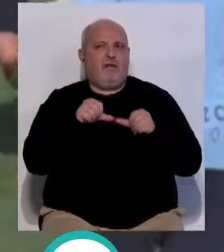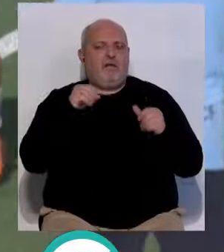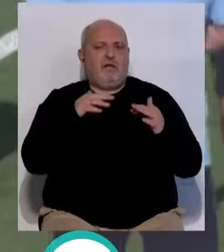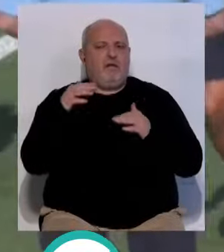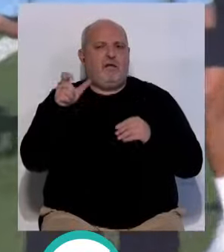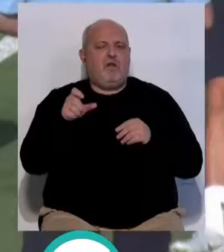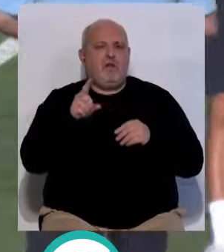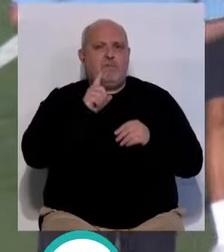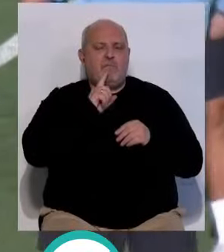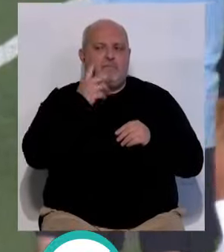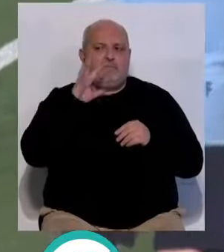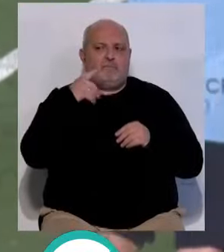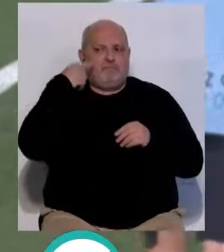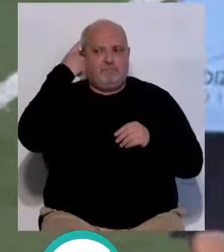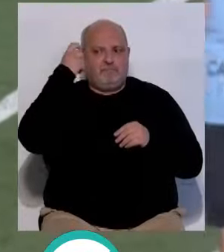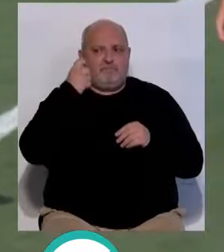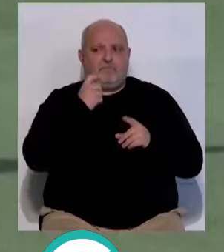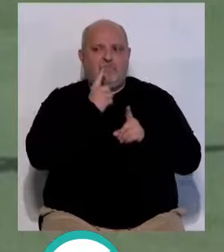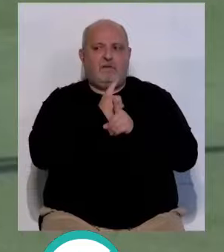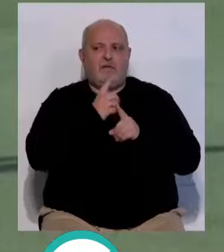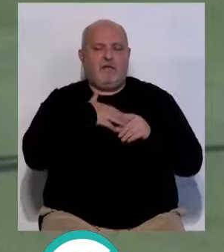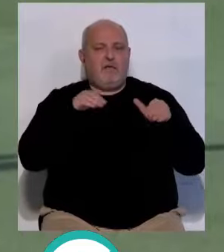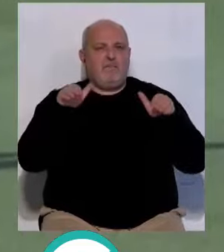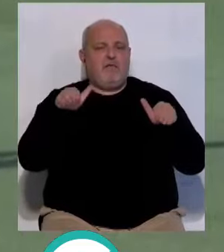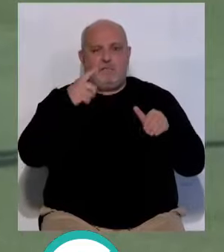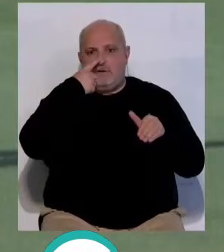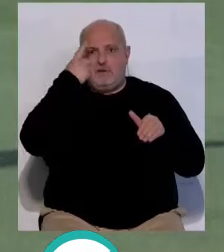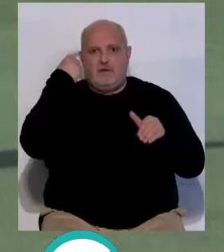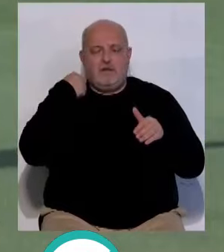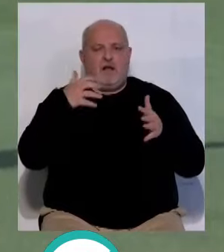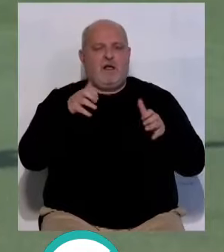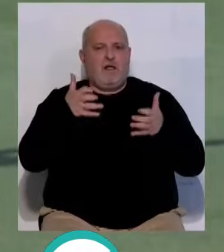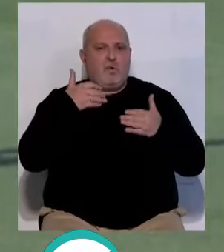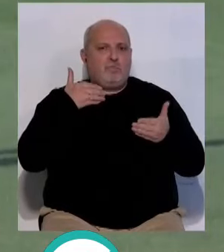ha hecho partido recuerdo ante Atlético Madrid el año pasado que ganó el cad A última hora la